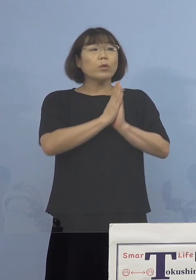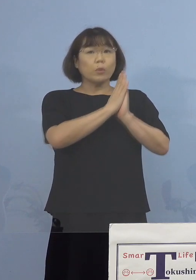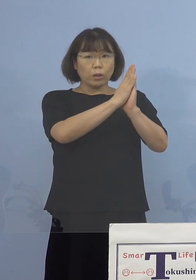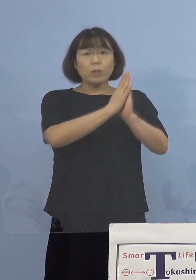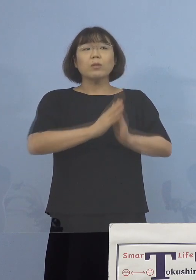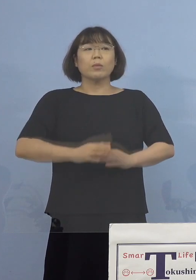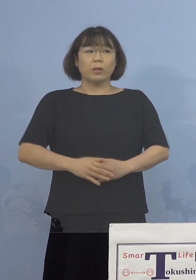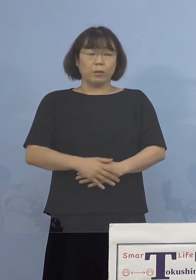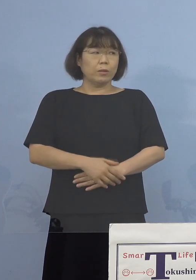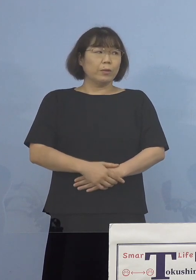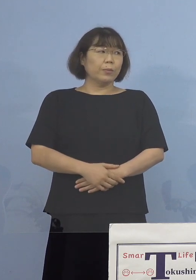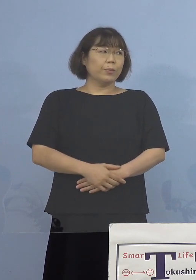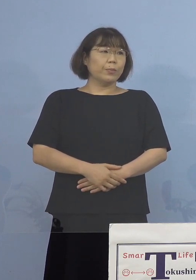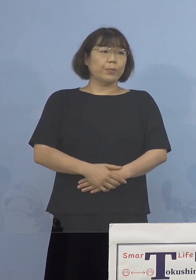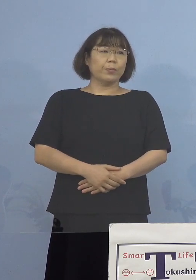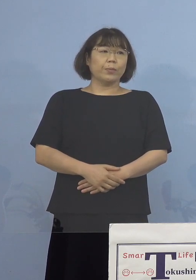すみません